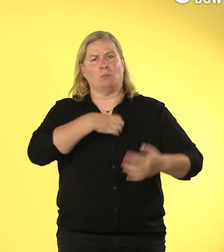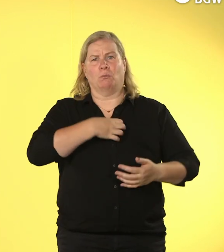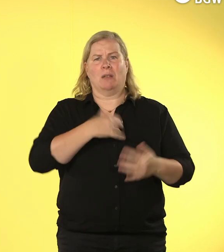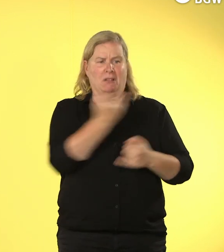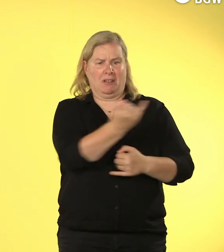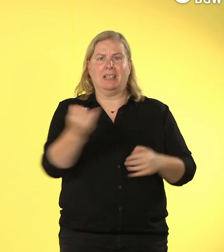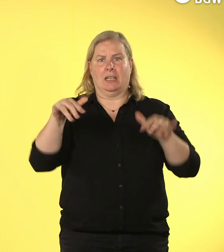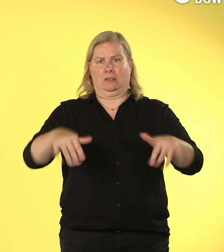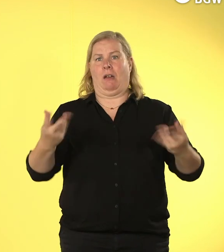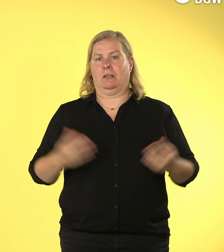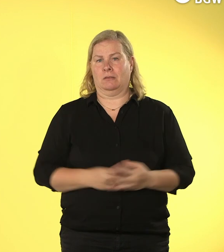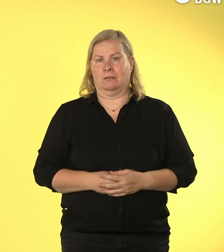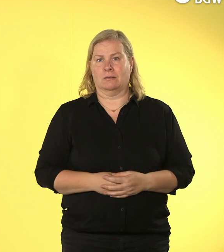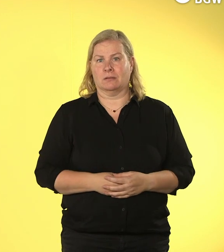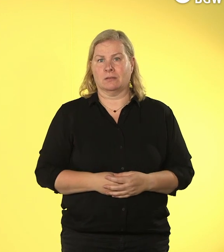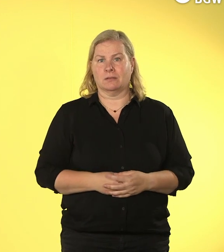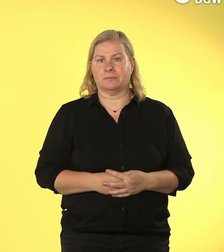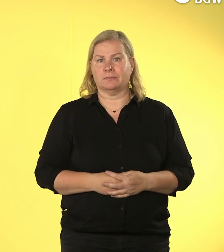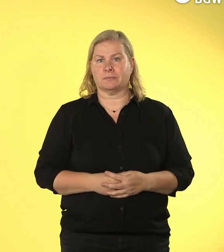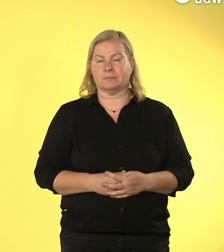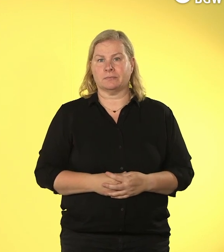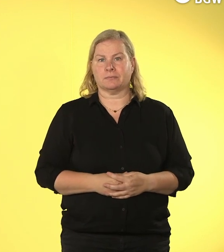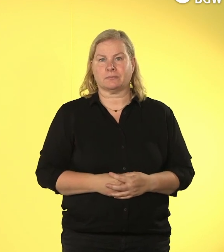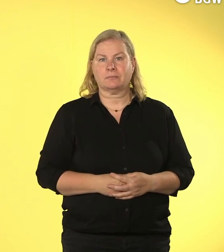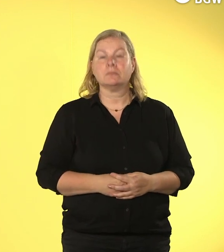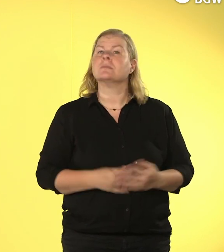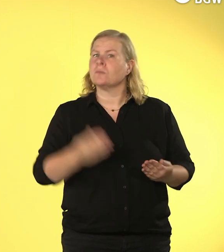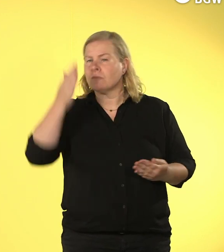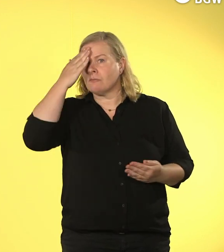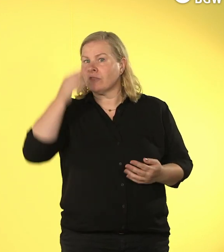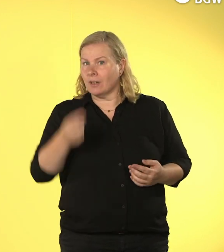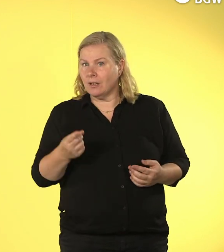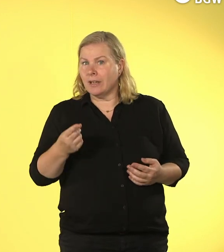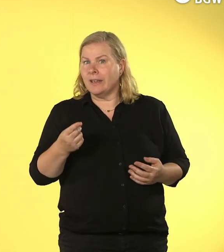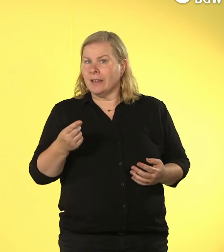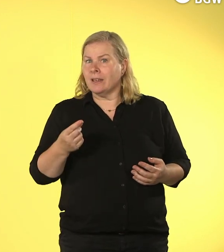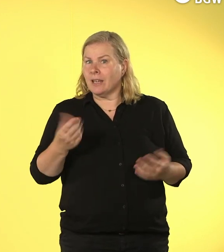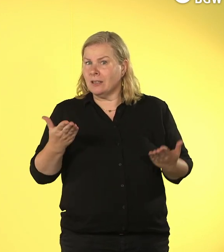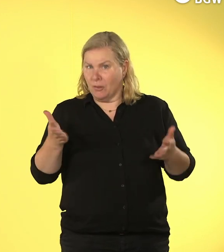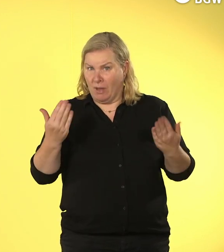Das stimmt. Kennt jemand diese Werbung?